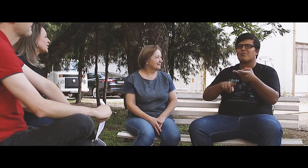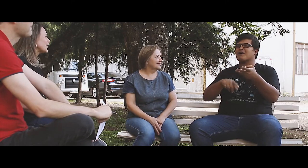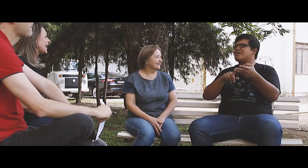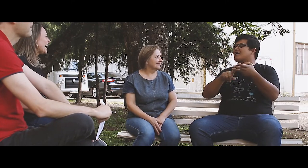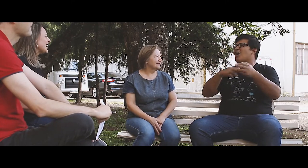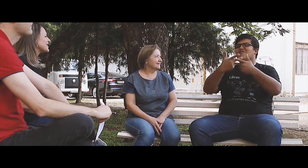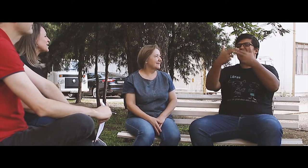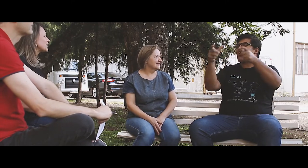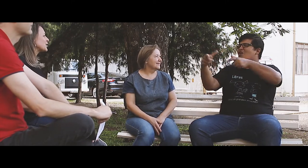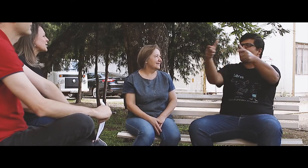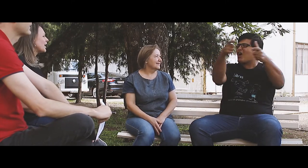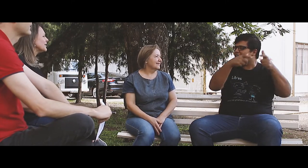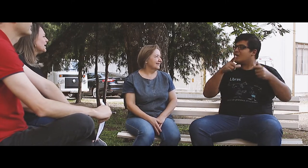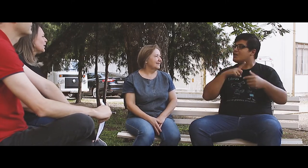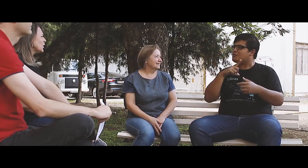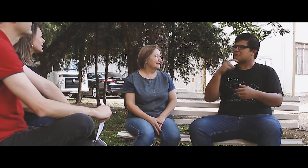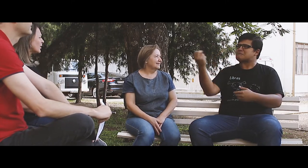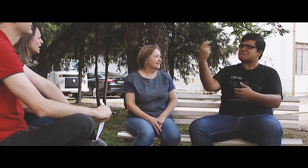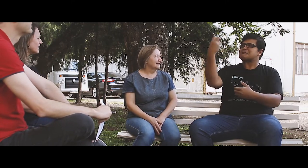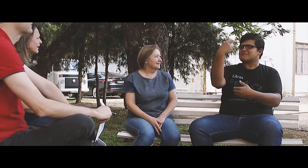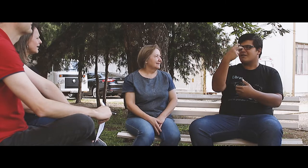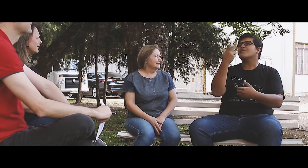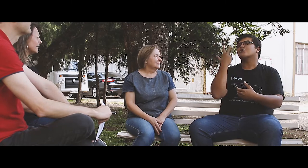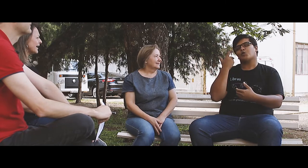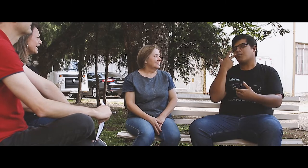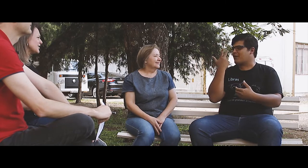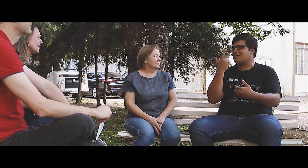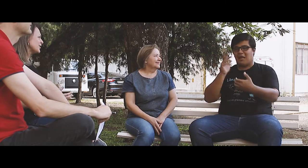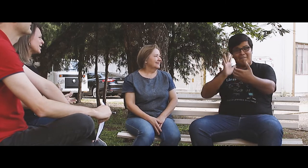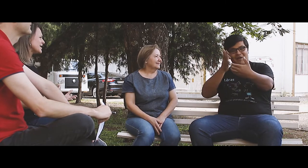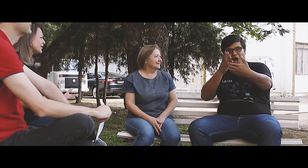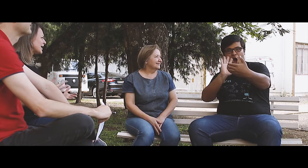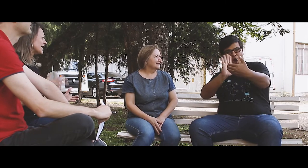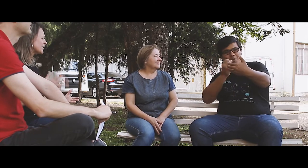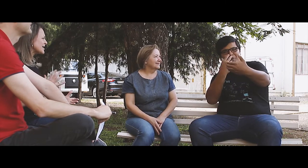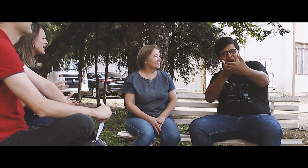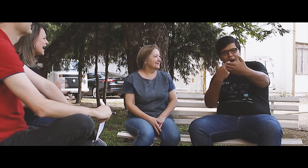locais as pessoas olham "nossa olha ele" e a gente se utilizando da língua de sinais